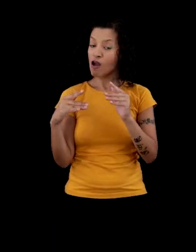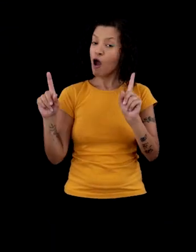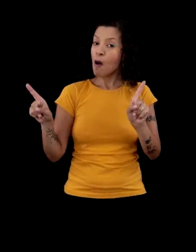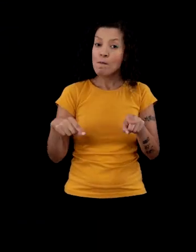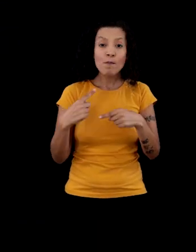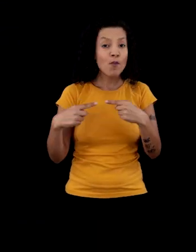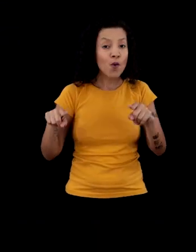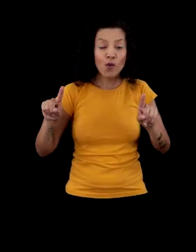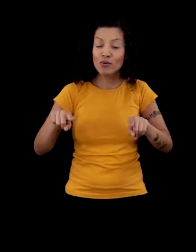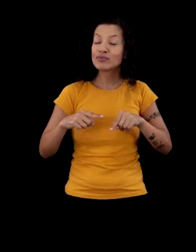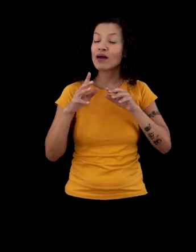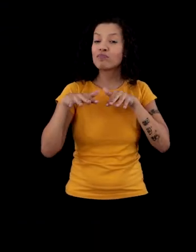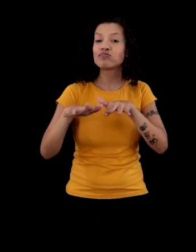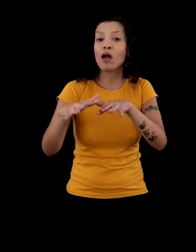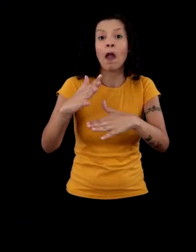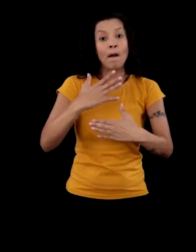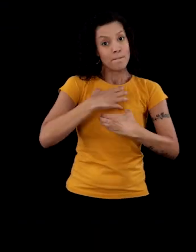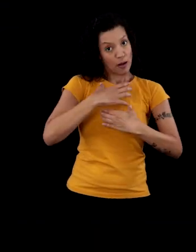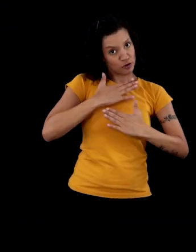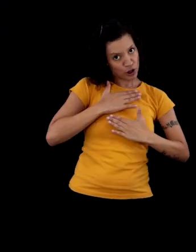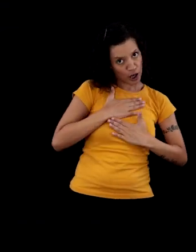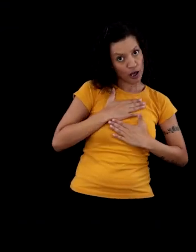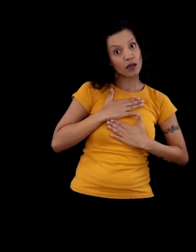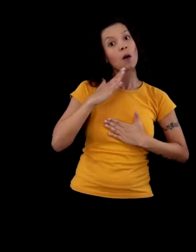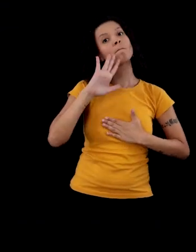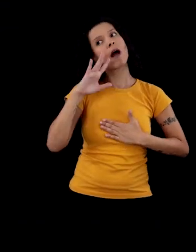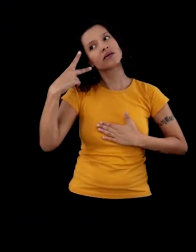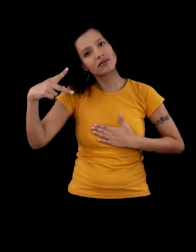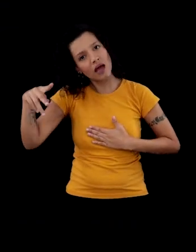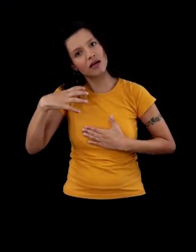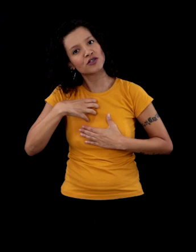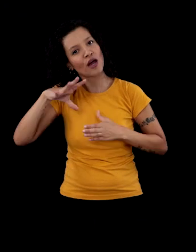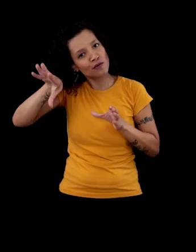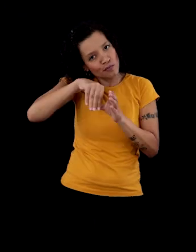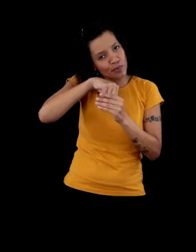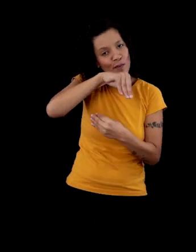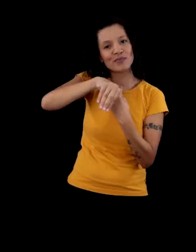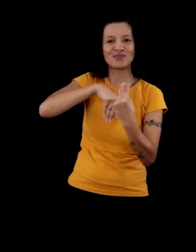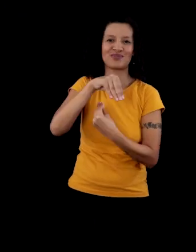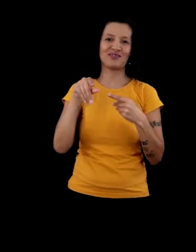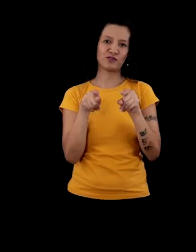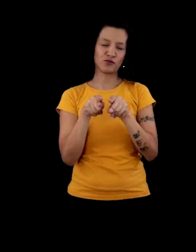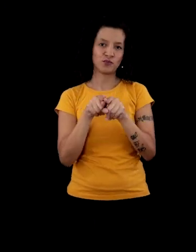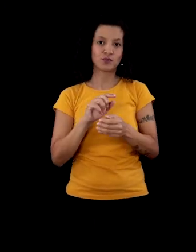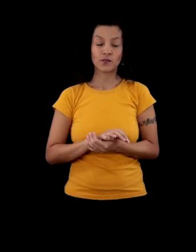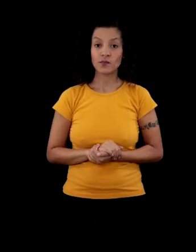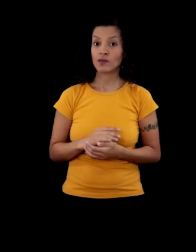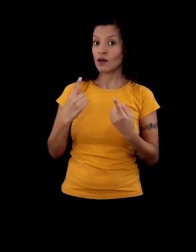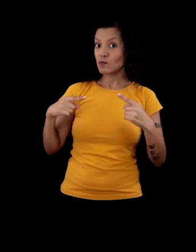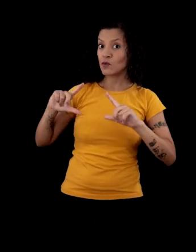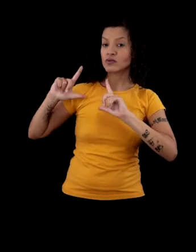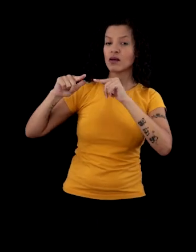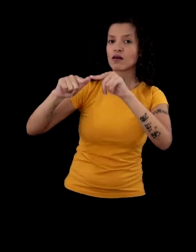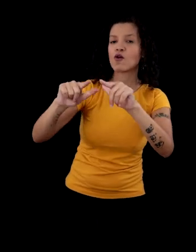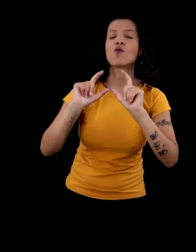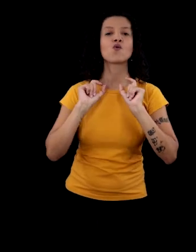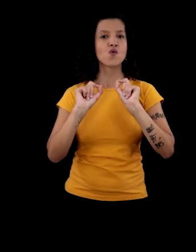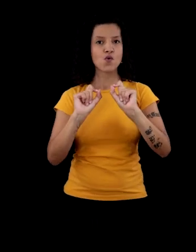daí a música flui do meu jeito, mas com o jeito um pouquinho deles. No tradicional...